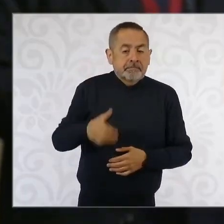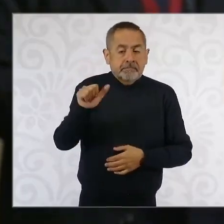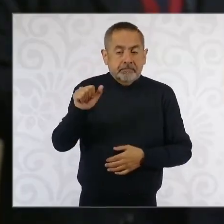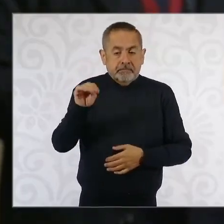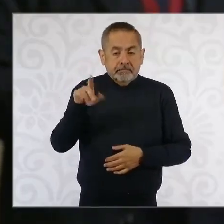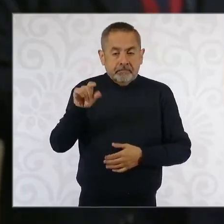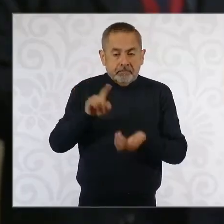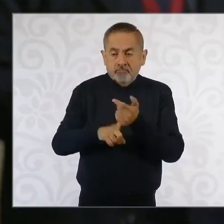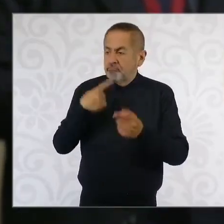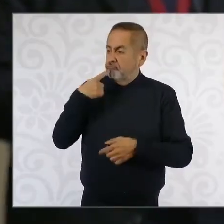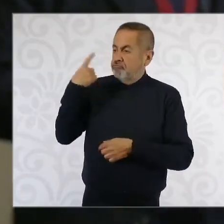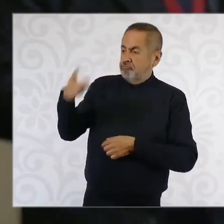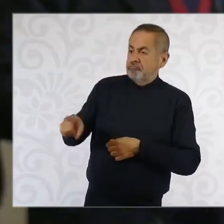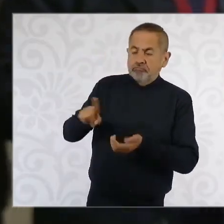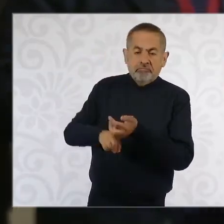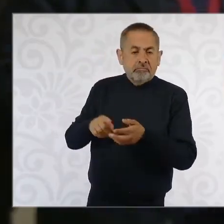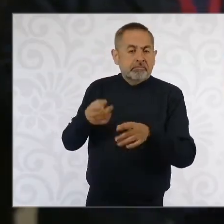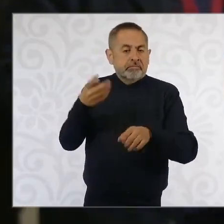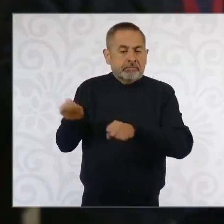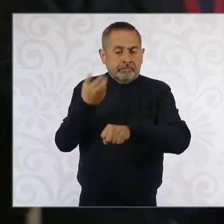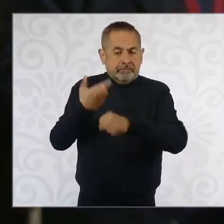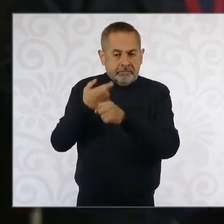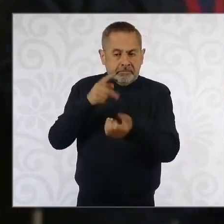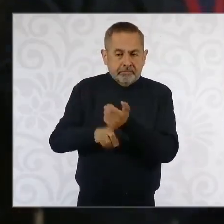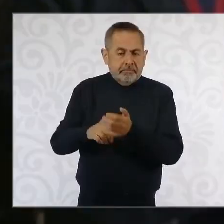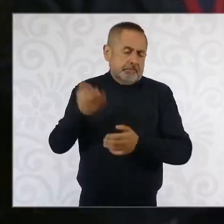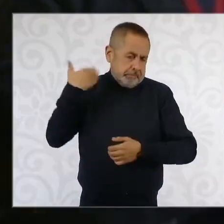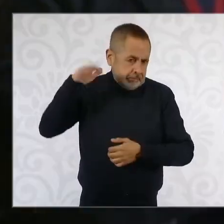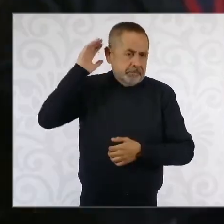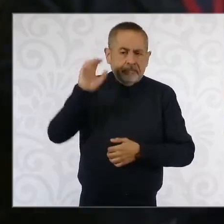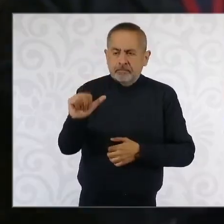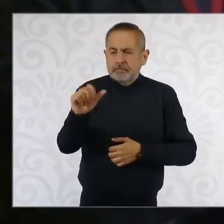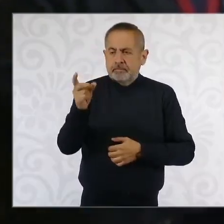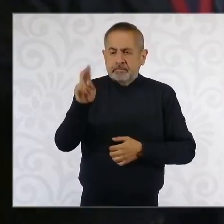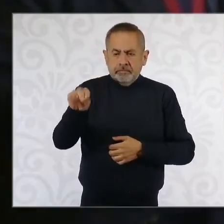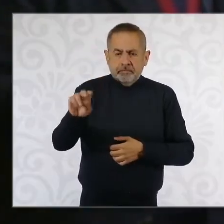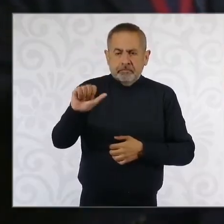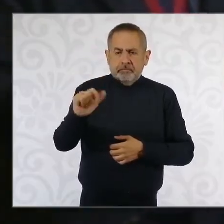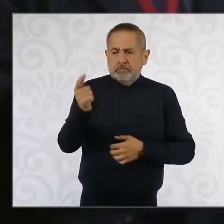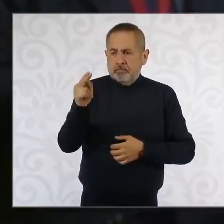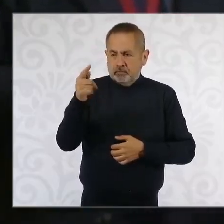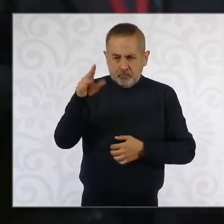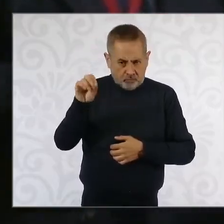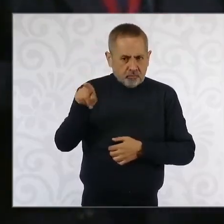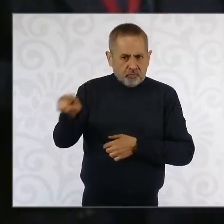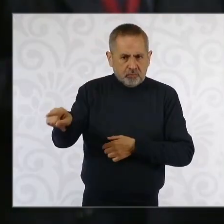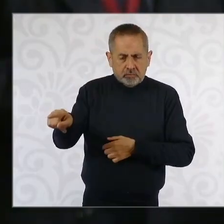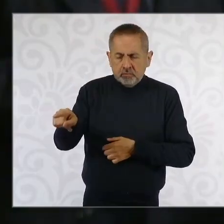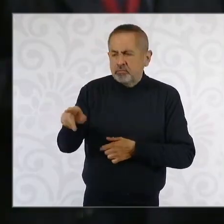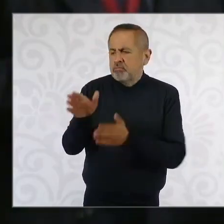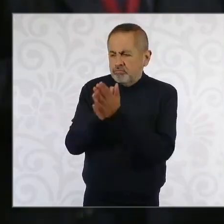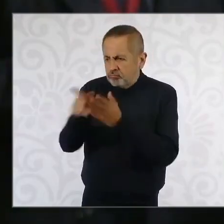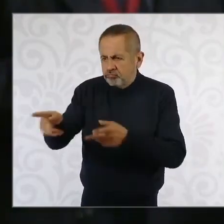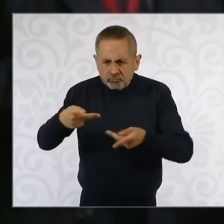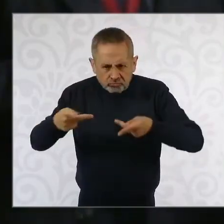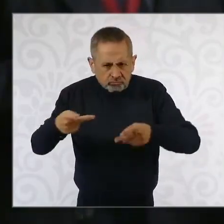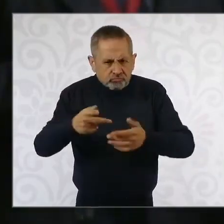al entonces secretario a Don Augusto López Hernández pues para que este proyecto de Justicia